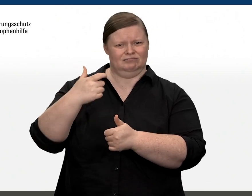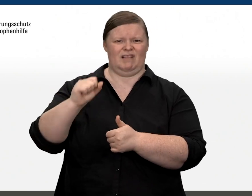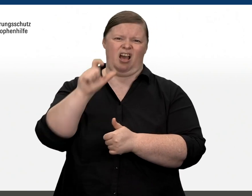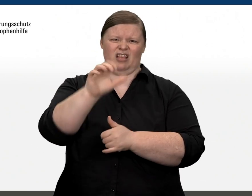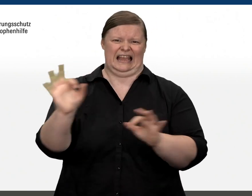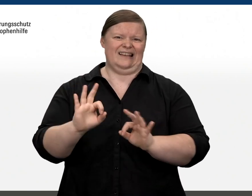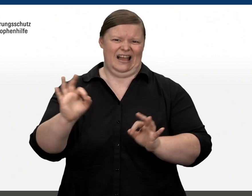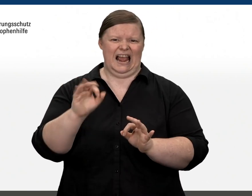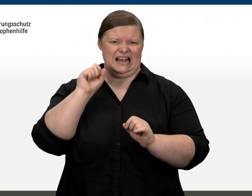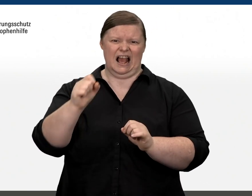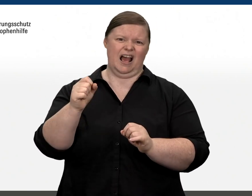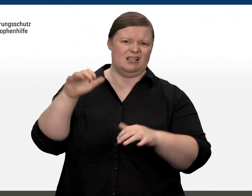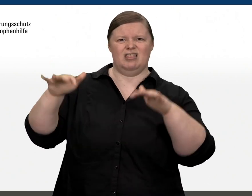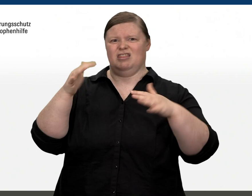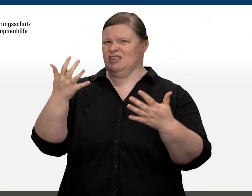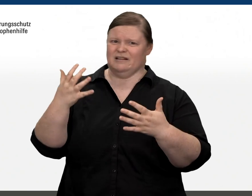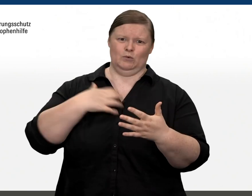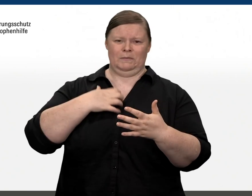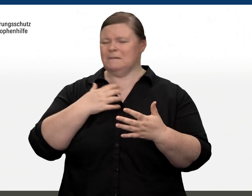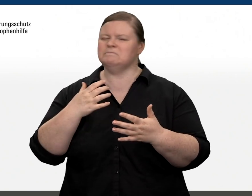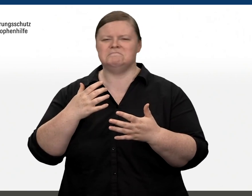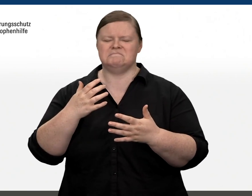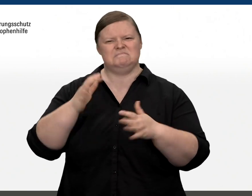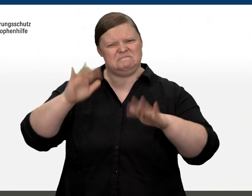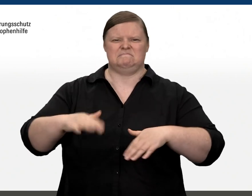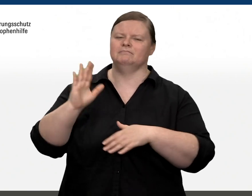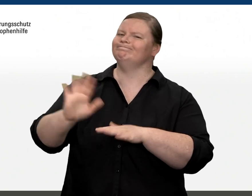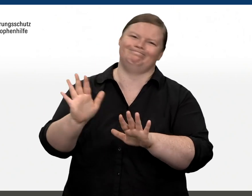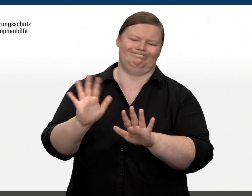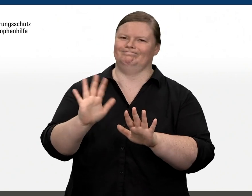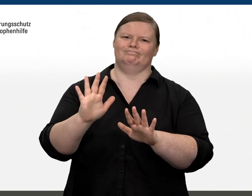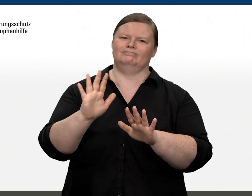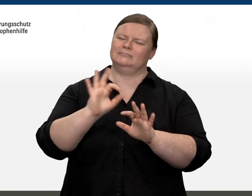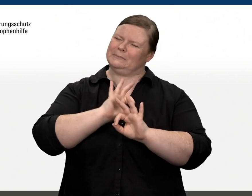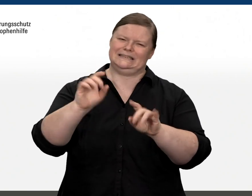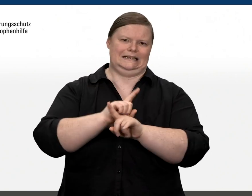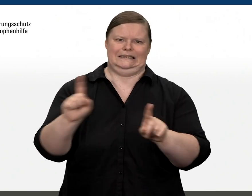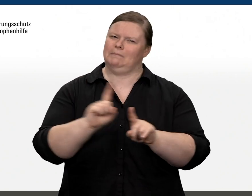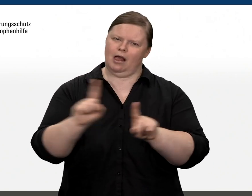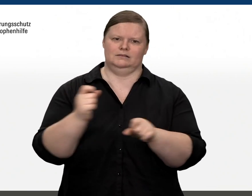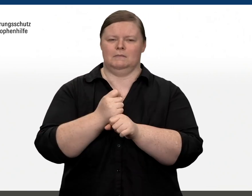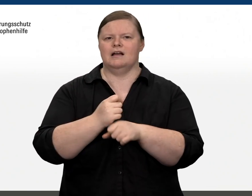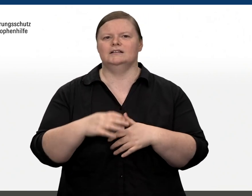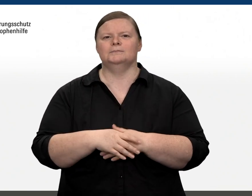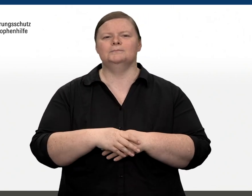aber niemals Sich selber in Gefahr.